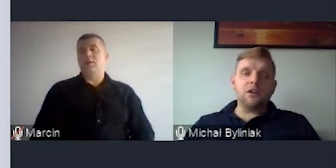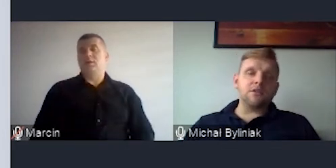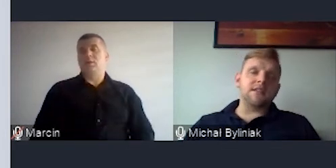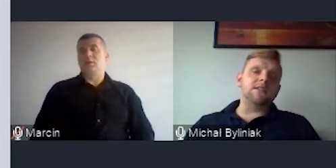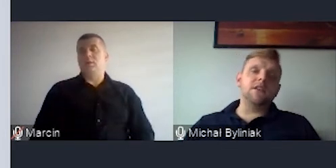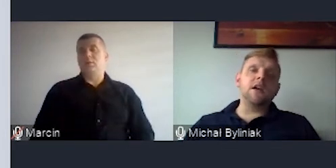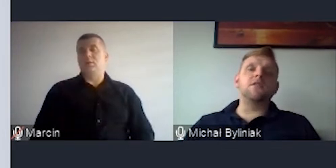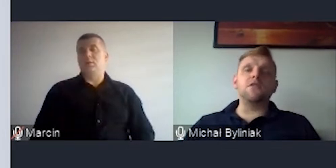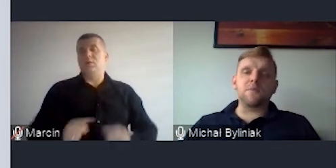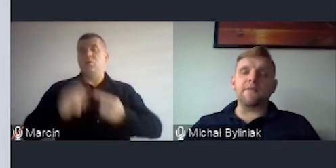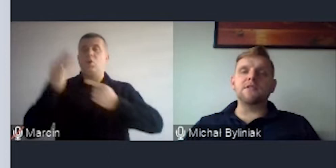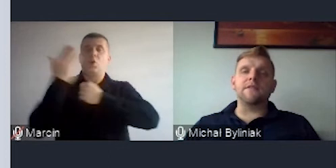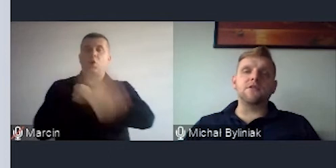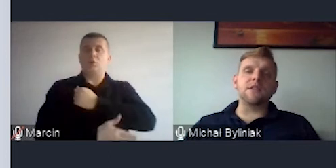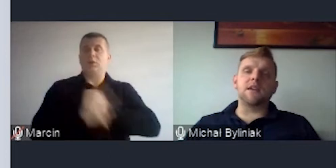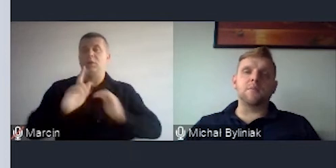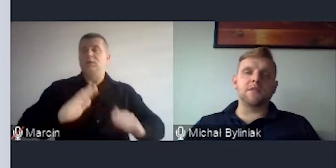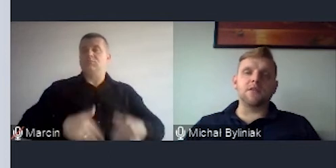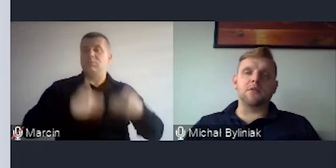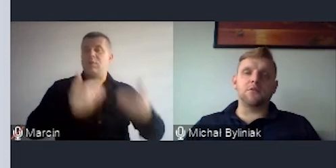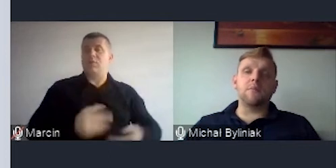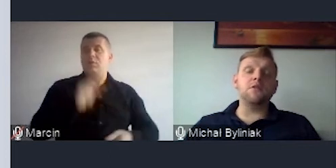I ostatnie to sprawozdawczość z takiego personelu.